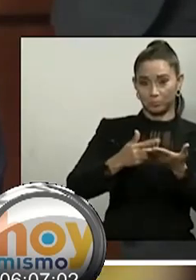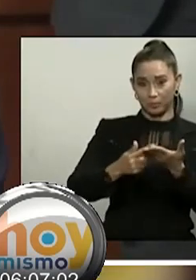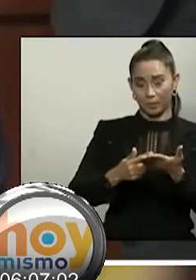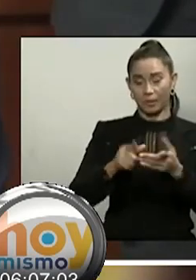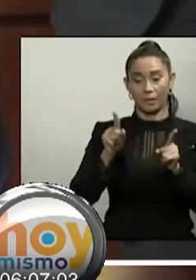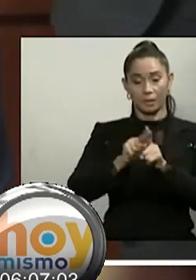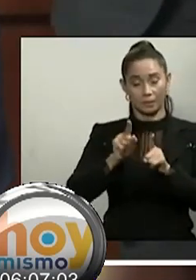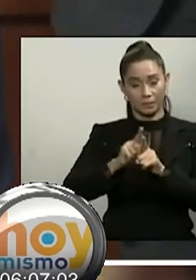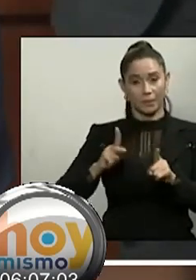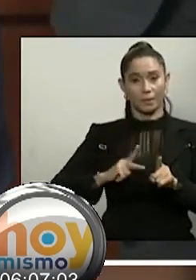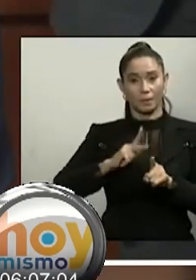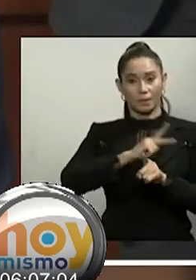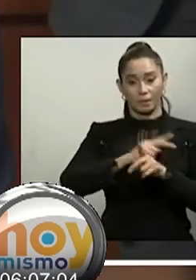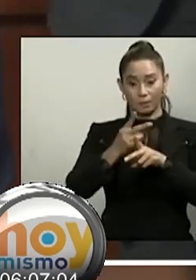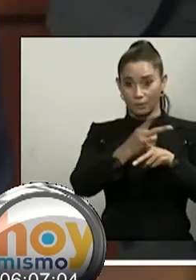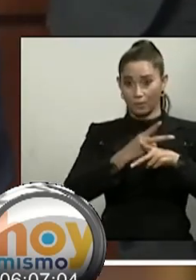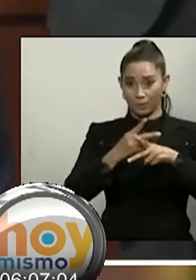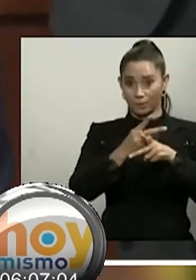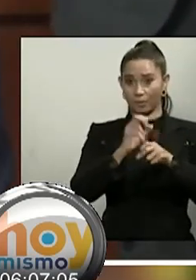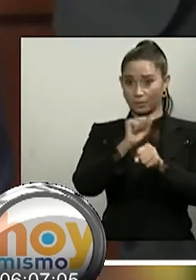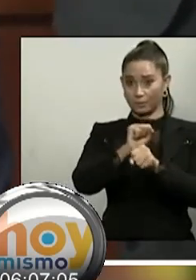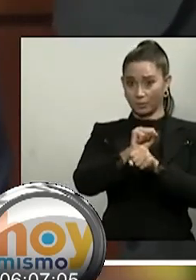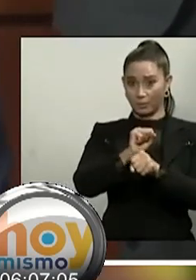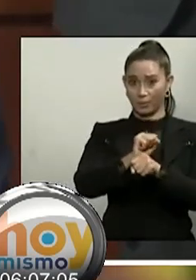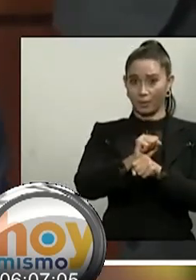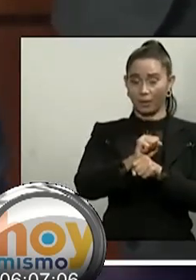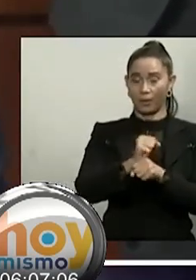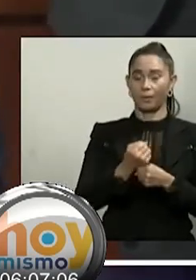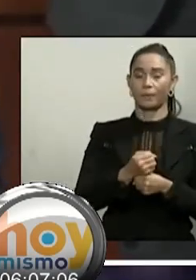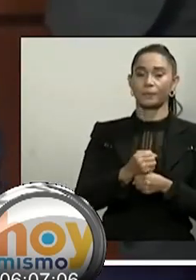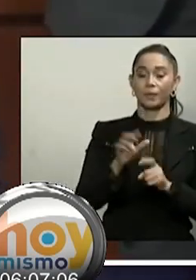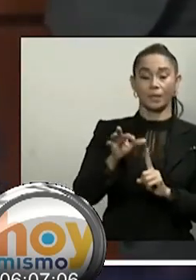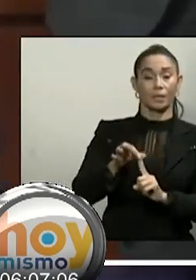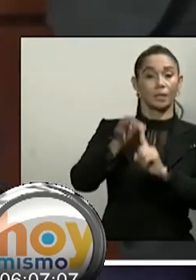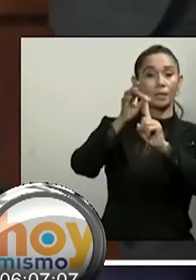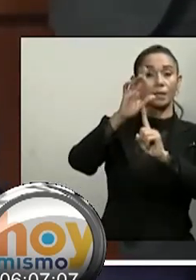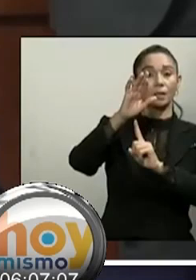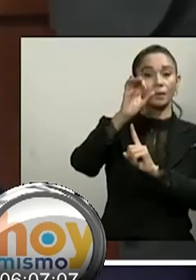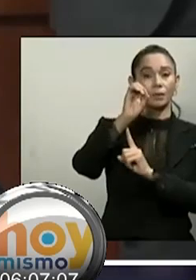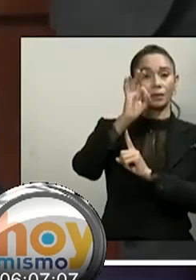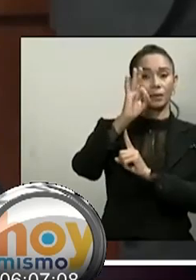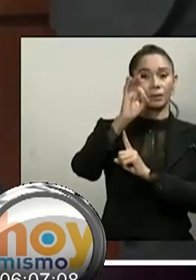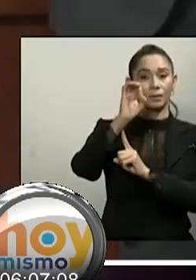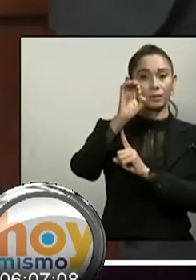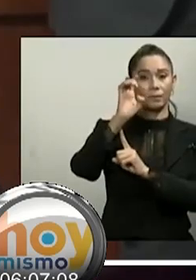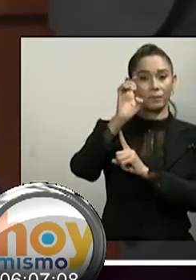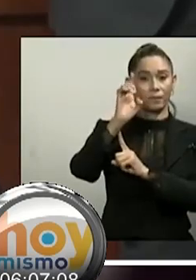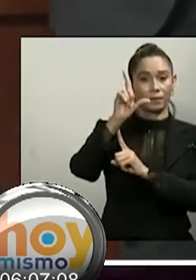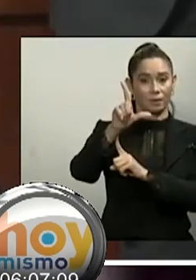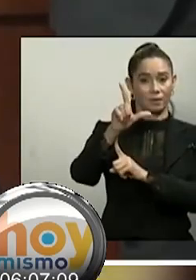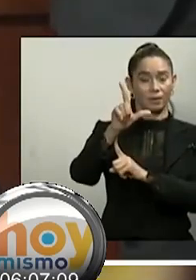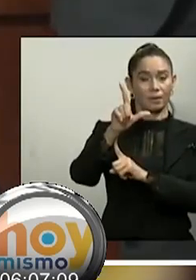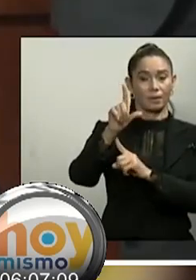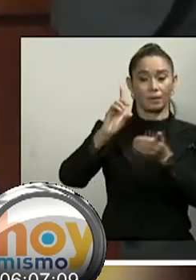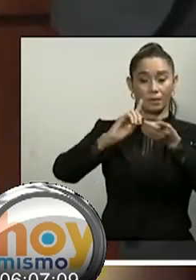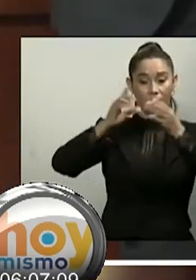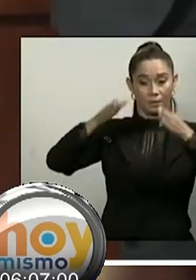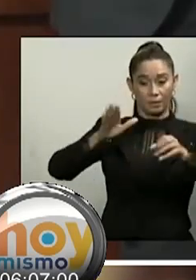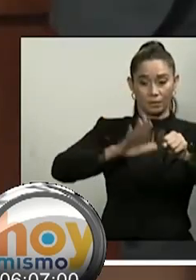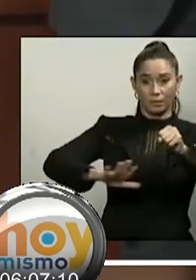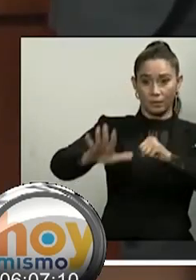empresas pero por igual se van a revisar los salarios de las zonas francas de turismo y del